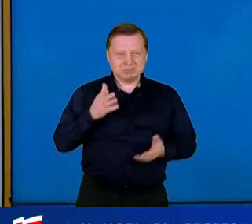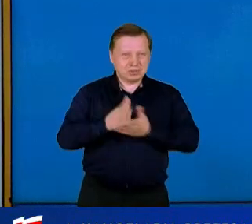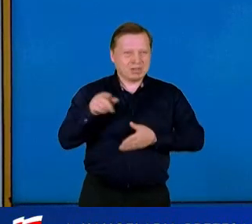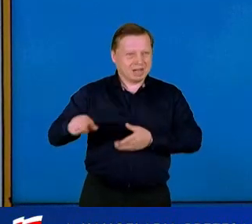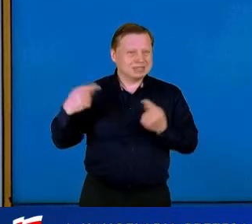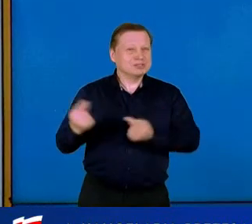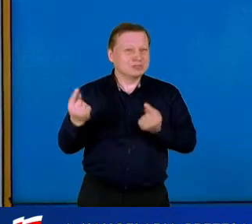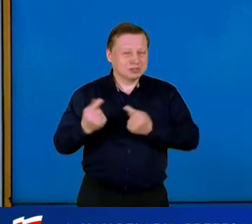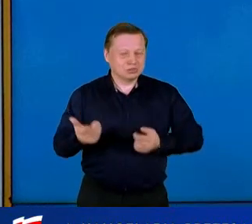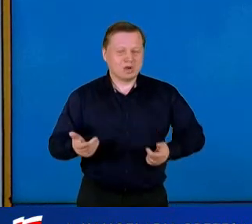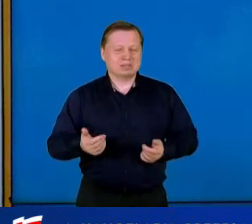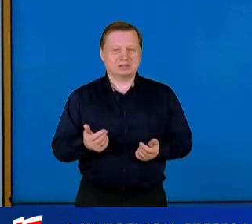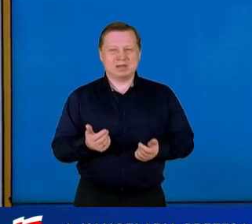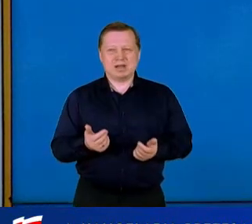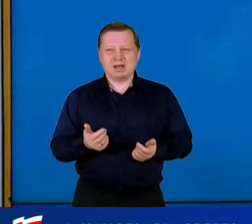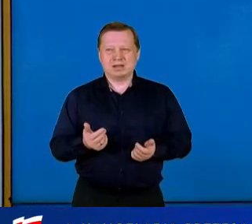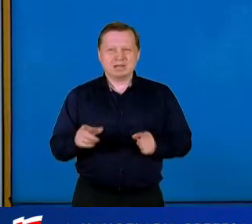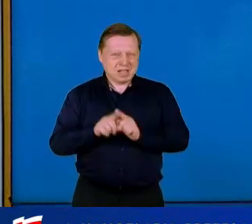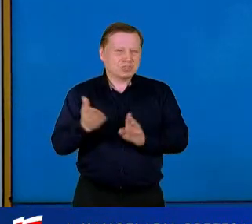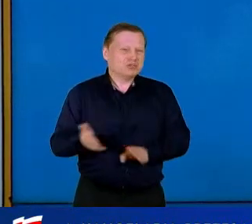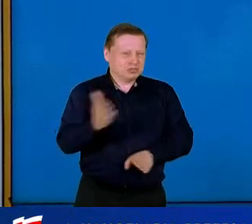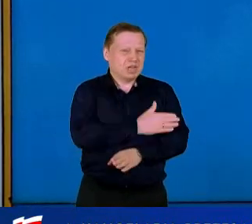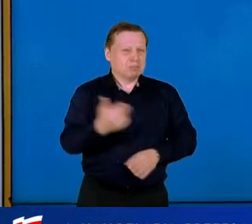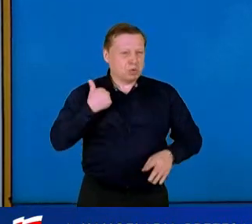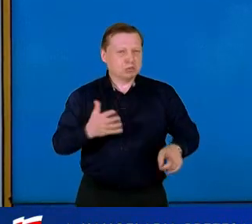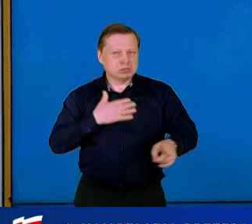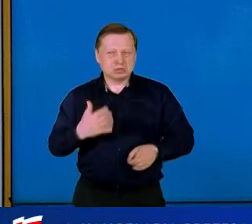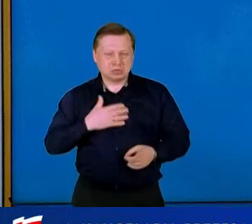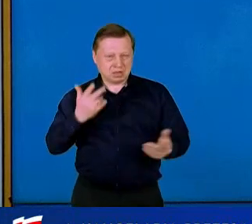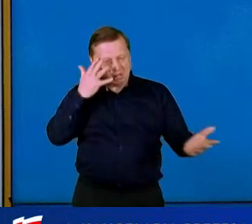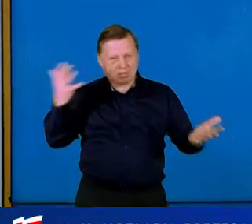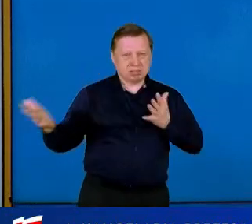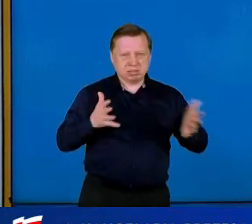i również wcześniej czuła pewną dezorientację, lęk,